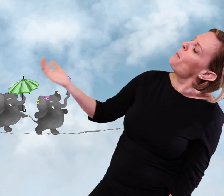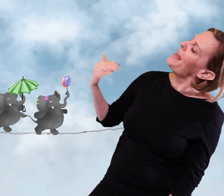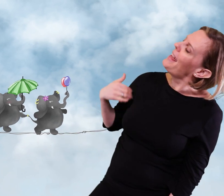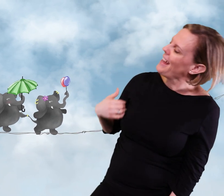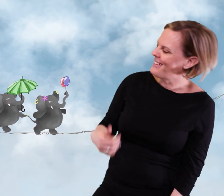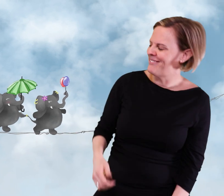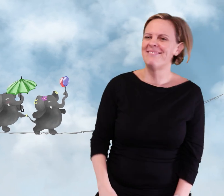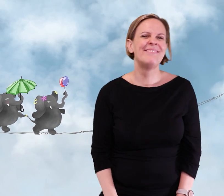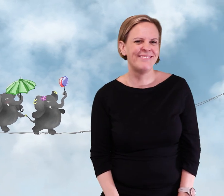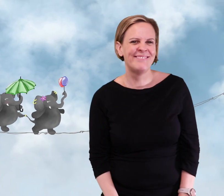kom med